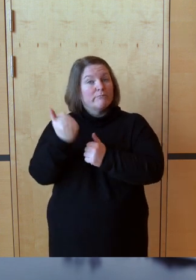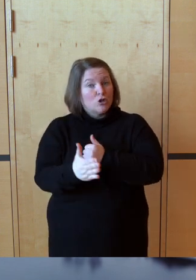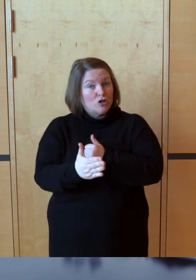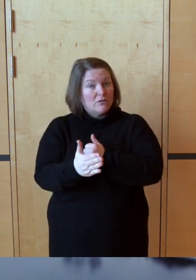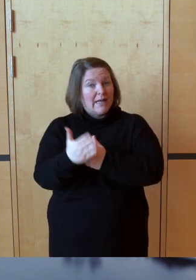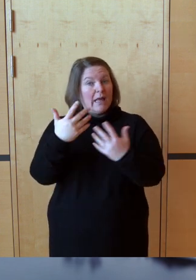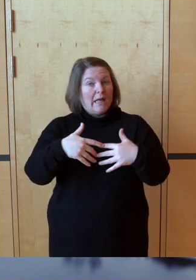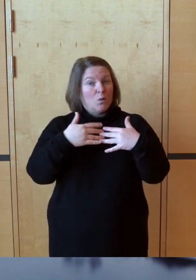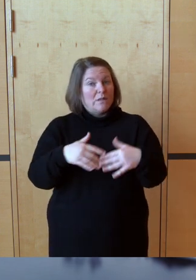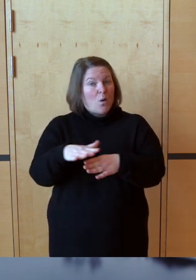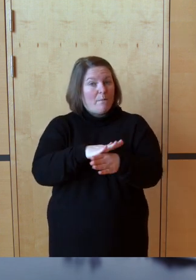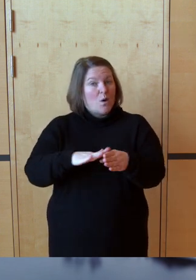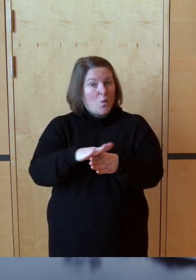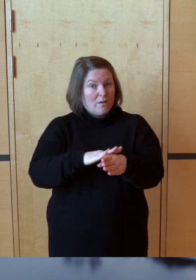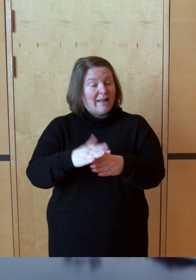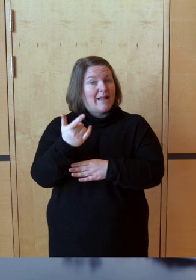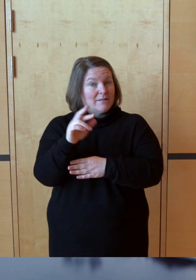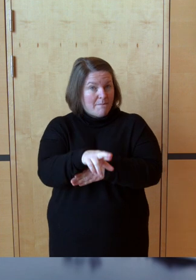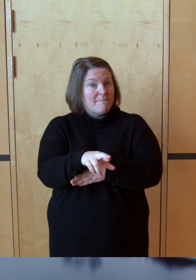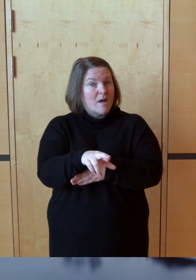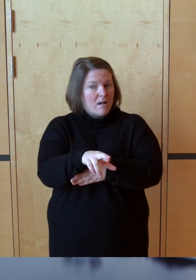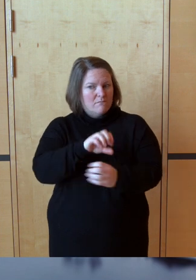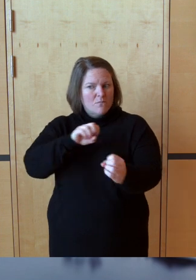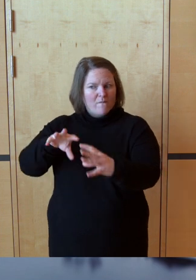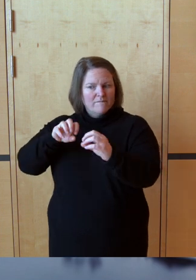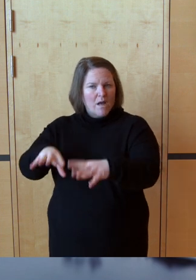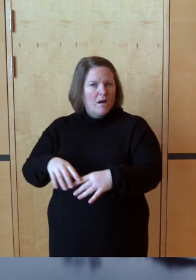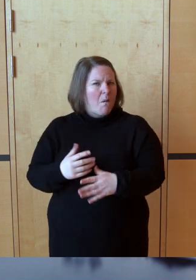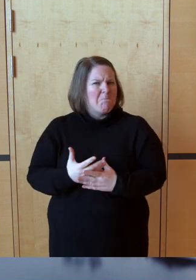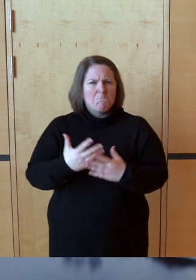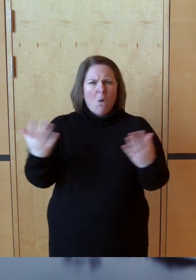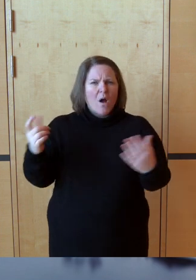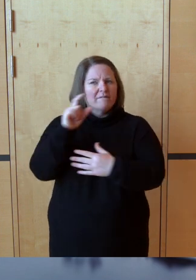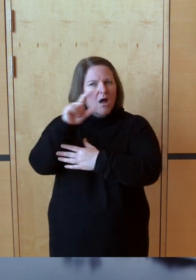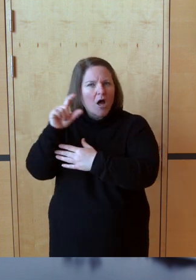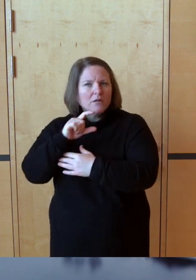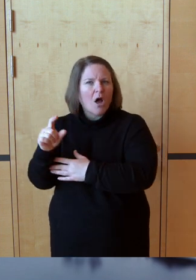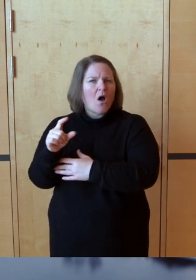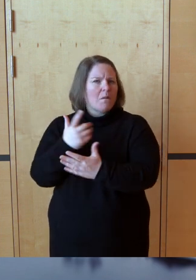Och med stort antal företag ett stort antal arbetade dagar